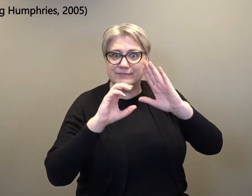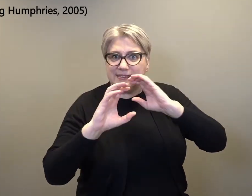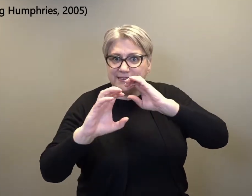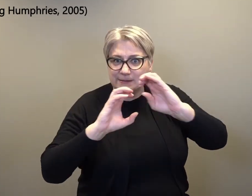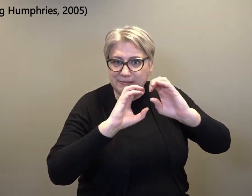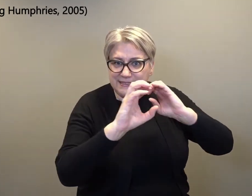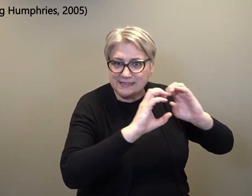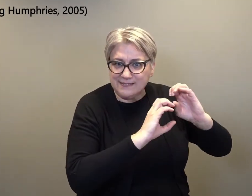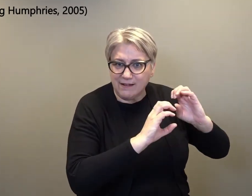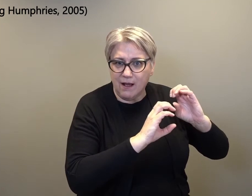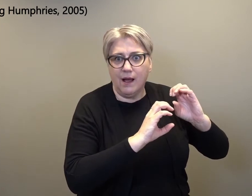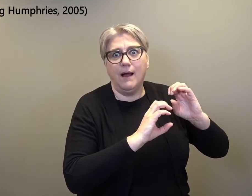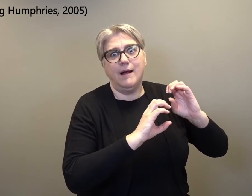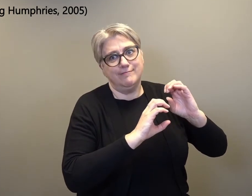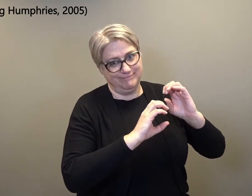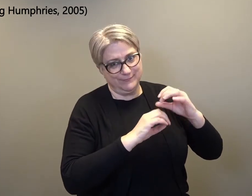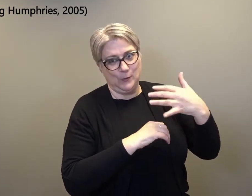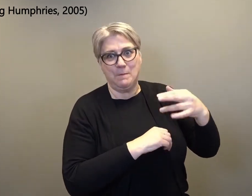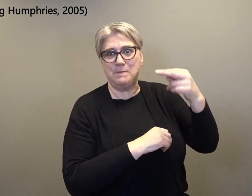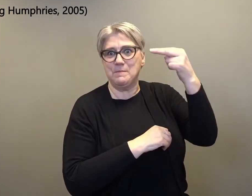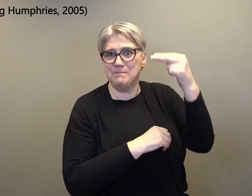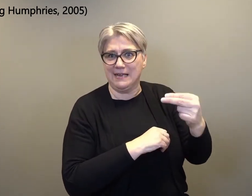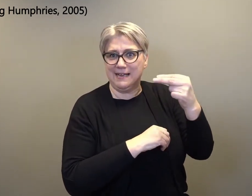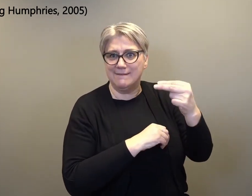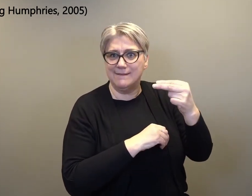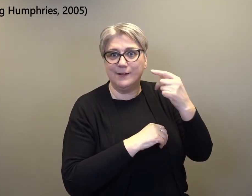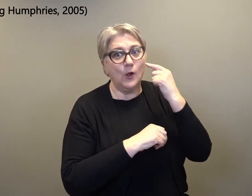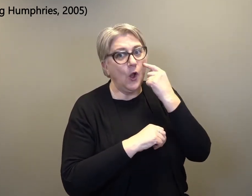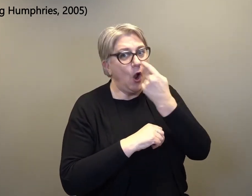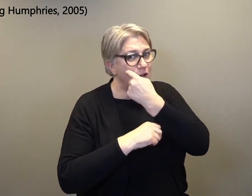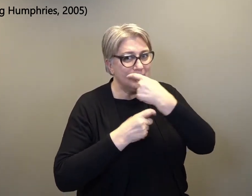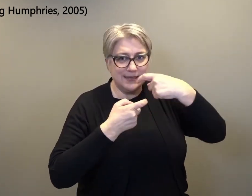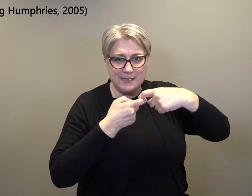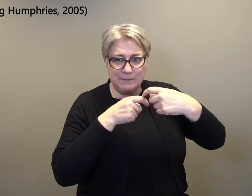í samskiptum og mikilvægi þess að halda augnsambandi